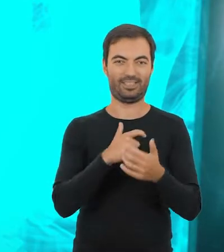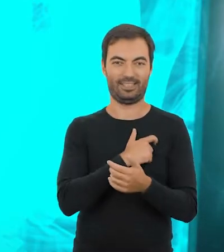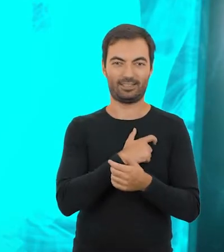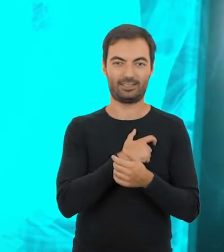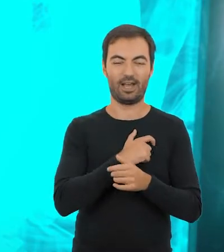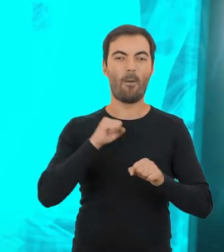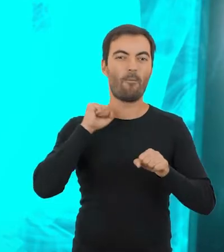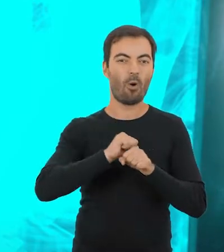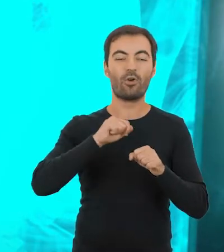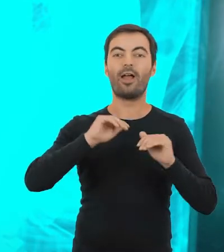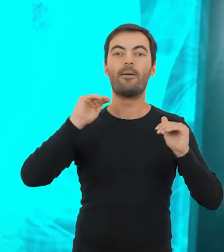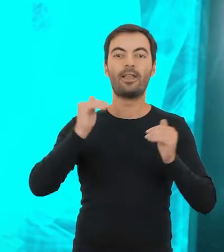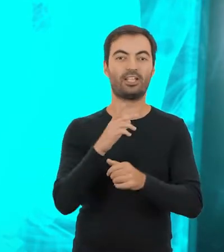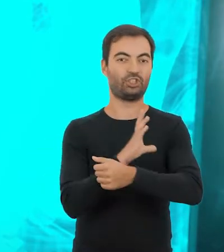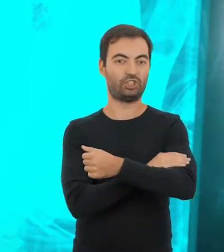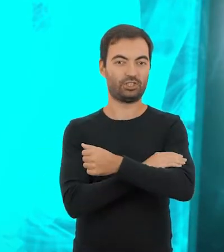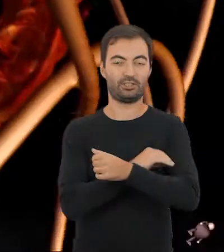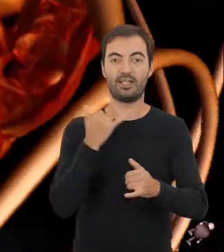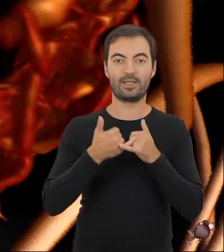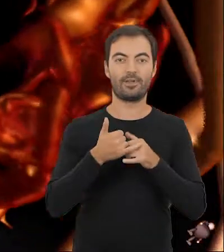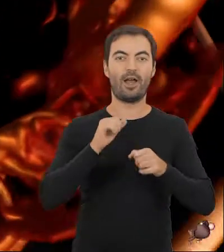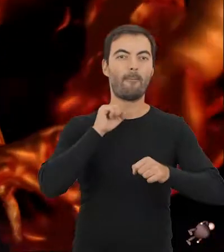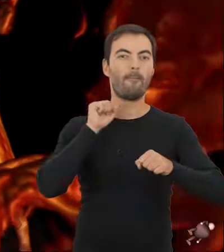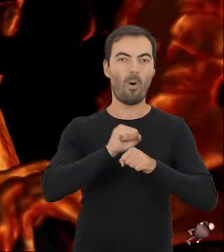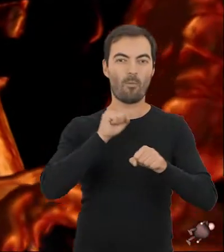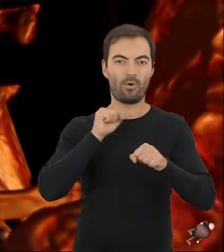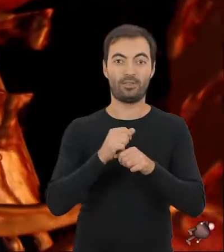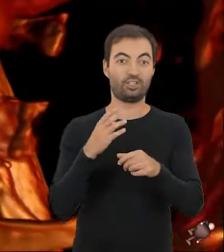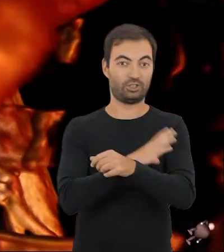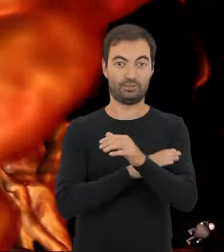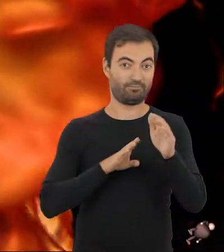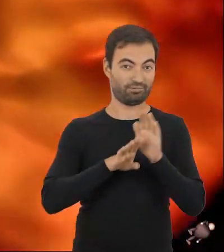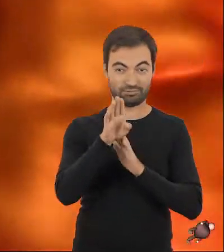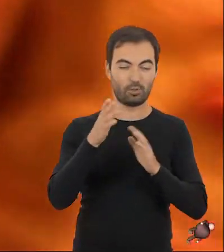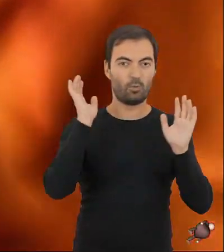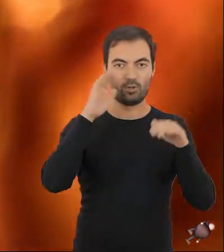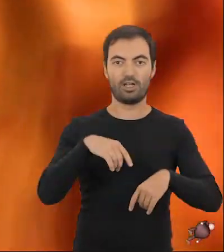Gdyby pompowała pod zbyt wysokim, naczynia krwionośne w płucach mogłyby ulec uszkodzeniu.